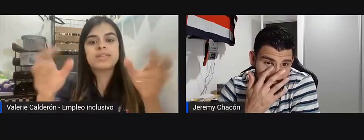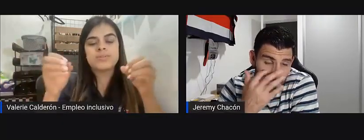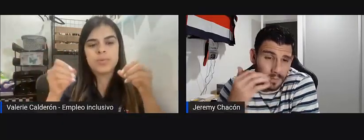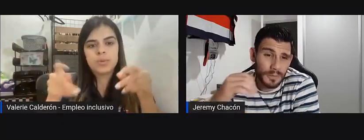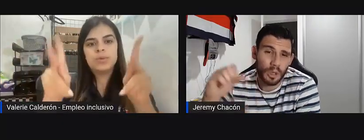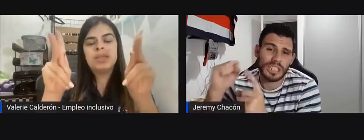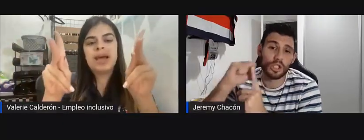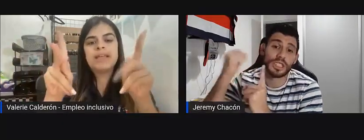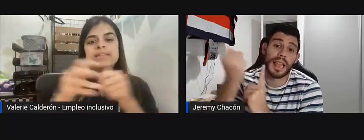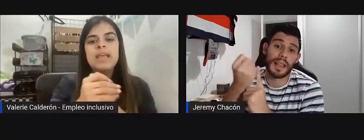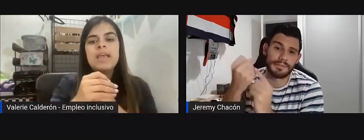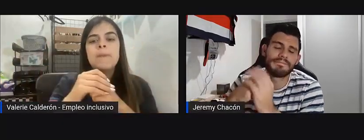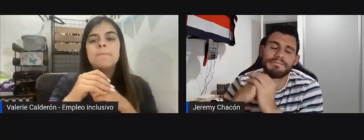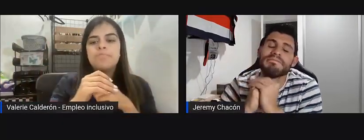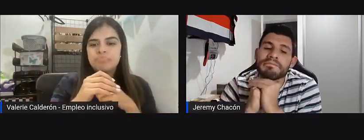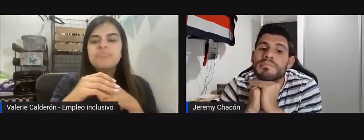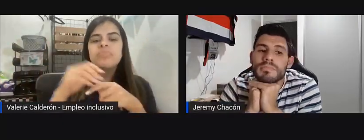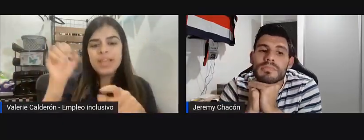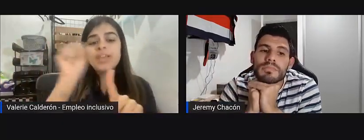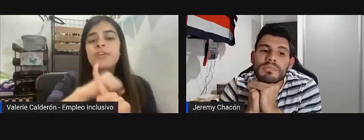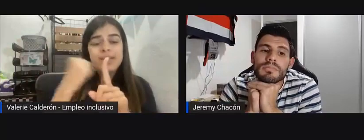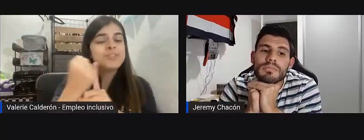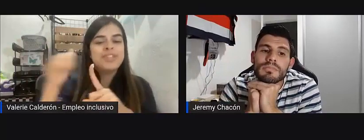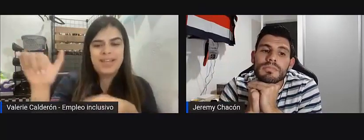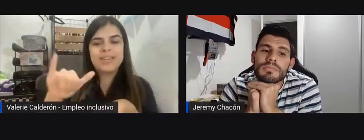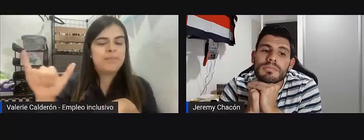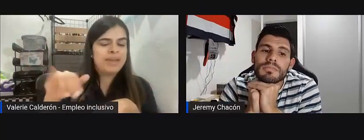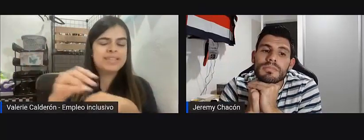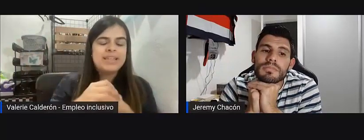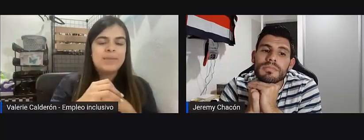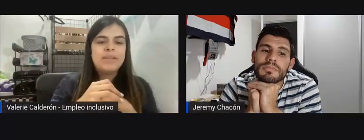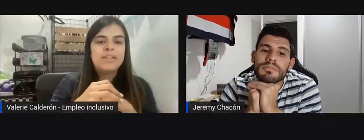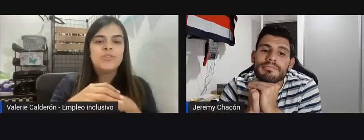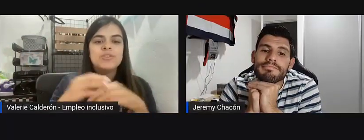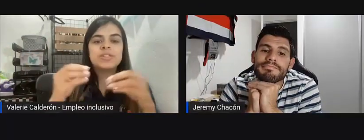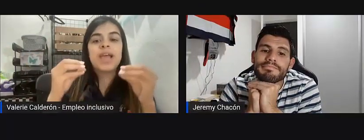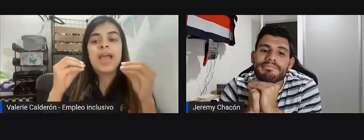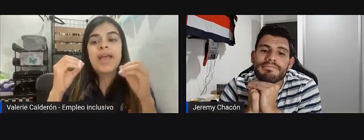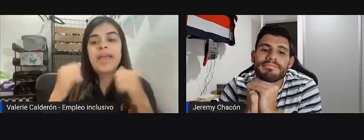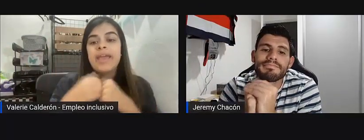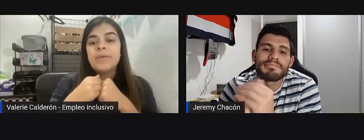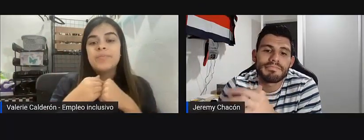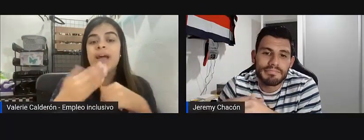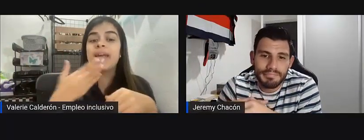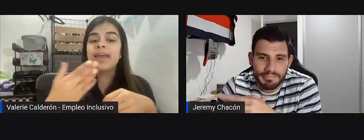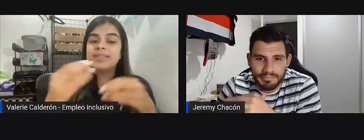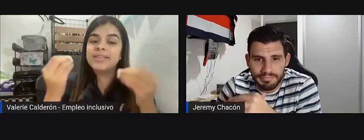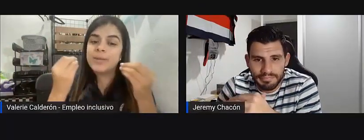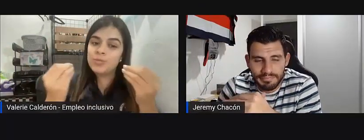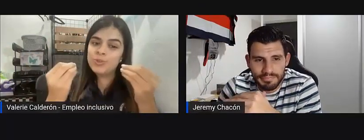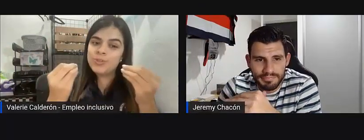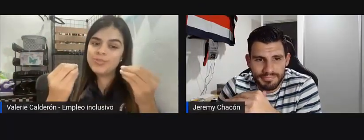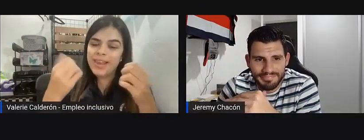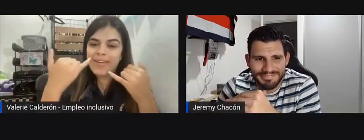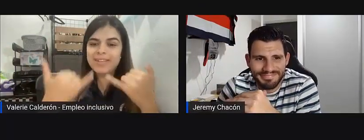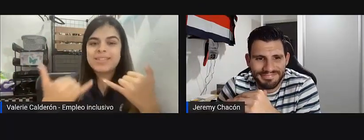esas oportunidades y con la sociedad también exactamente entonces agradecerte mucho el haber